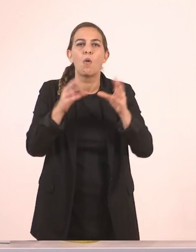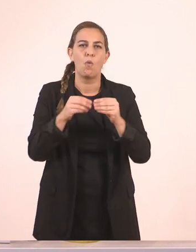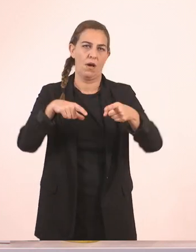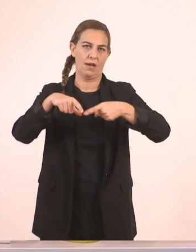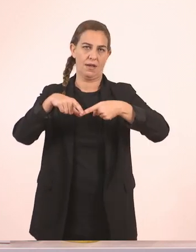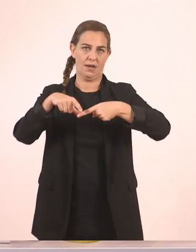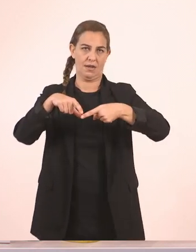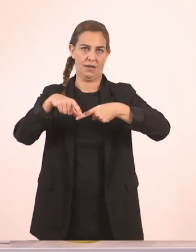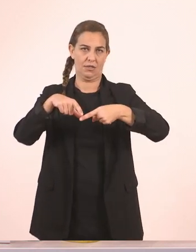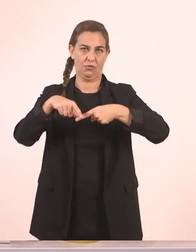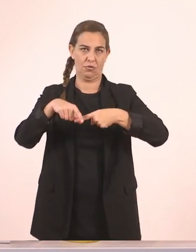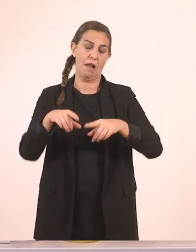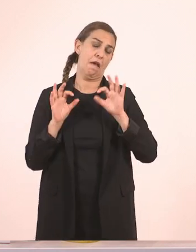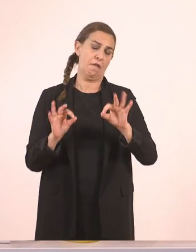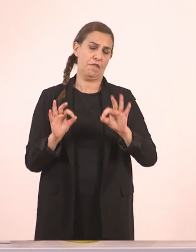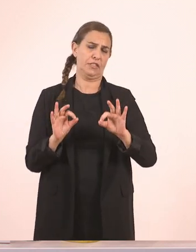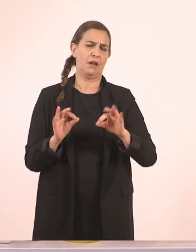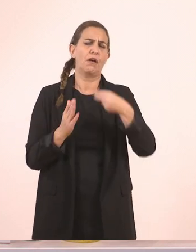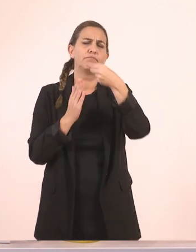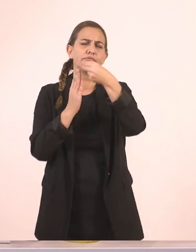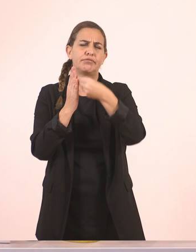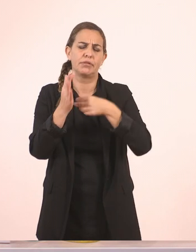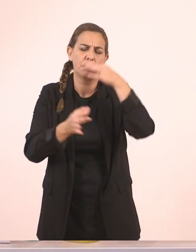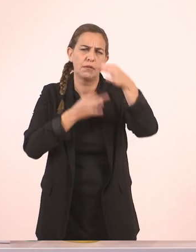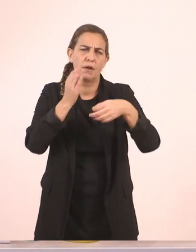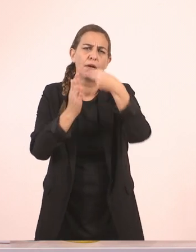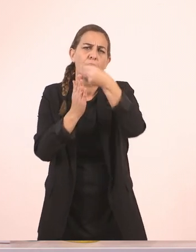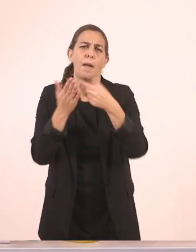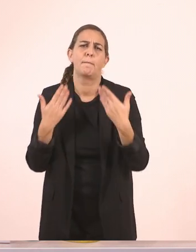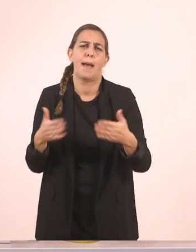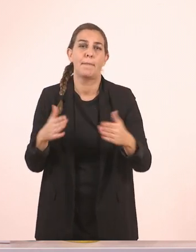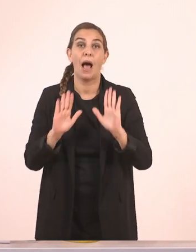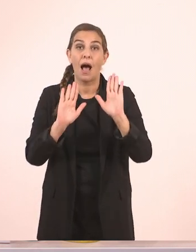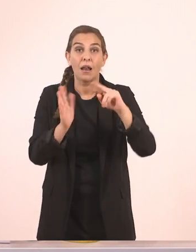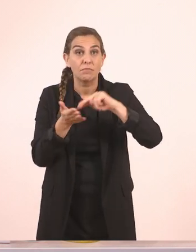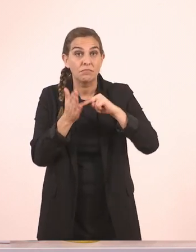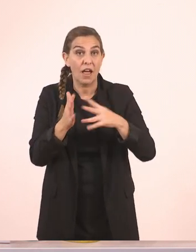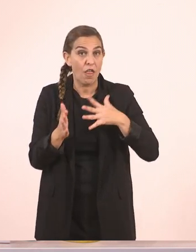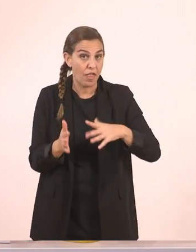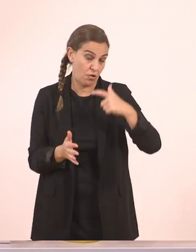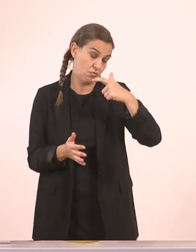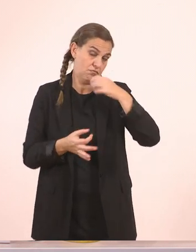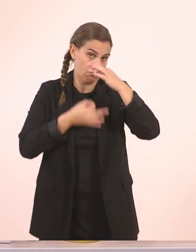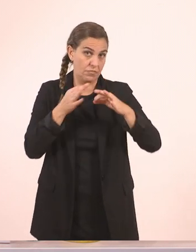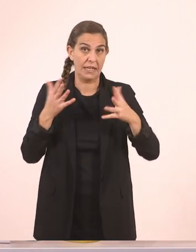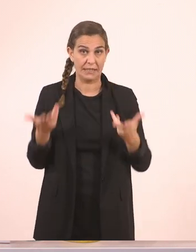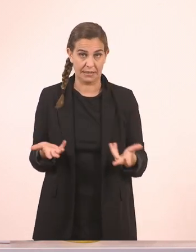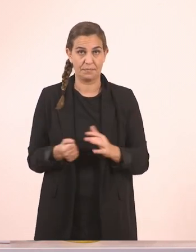που σίγουρα την έχετε ακούσει πάρα πολλές φορές. Αλλά πριν ξεκινήσω θέλω να σας πω το εξής. Επειδή από πολύ μικρά παιδιά,